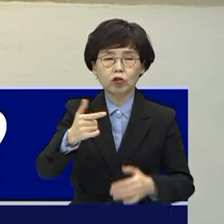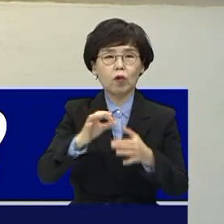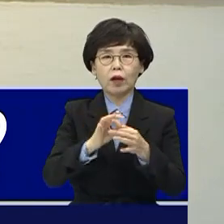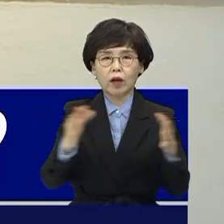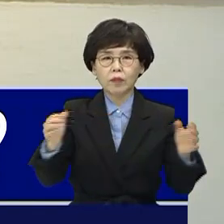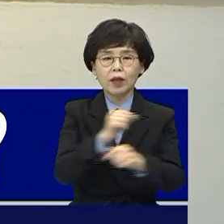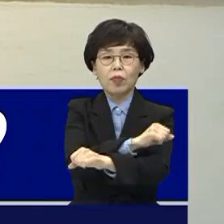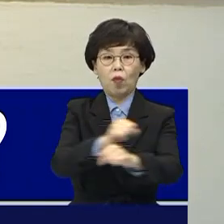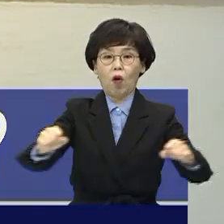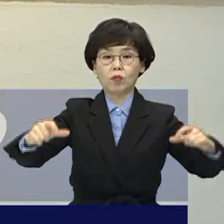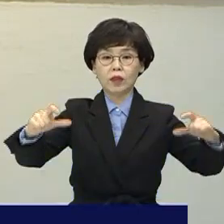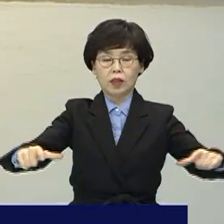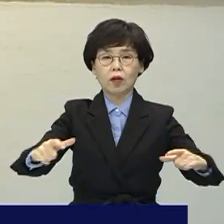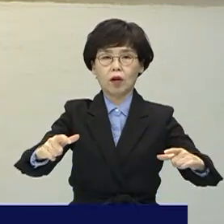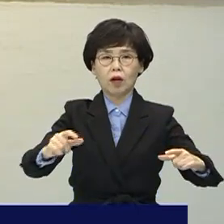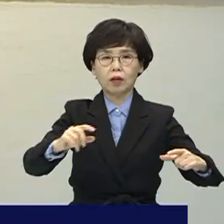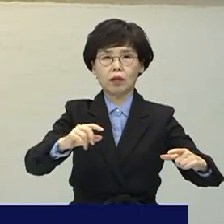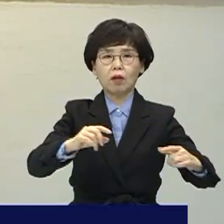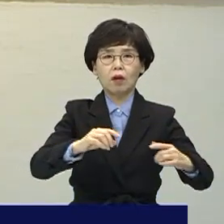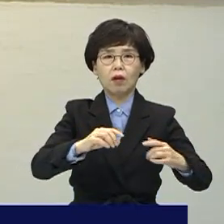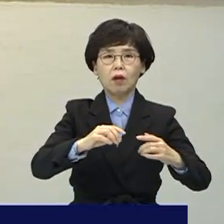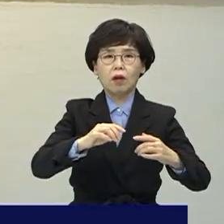경계를 넘는 광역형으로 운영하기로 했습니다. 이정민 기자의 보도입니다.